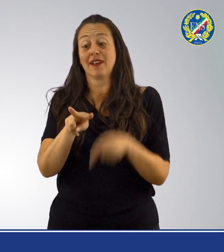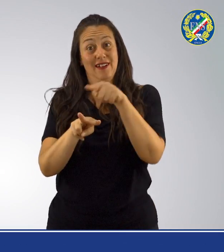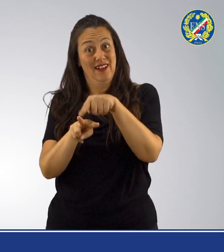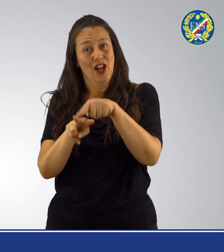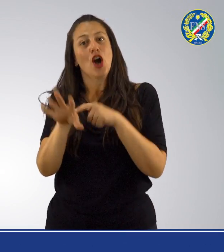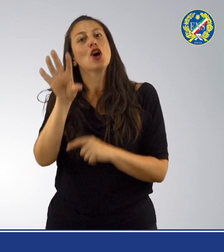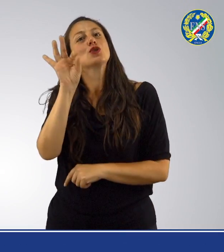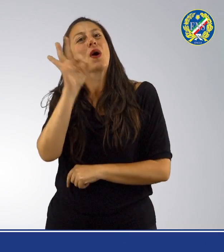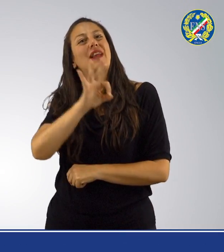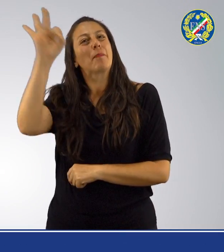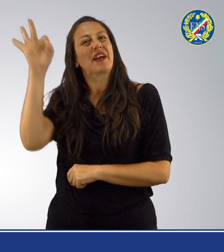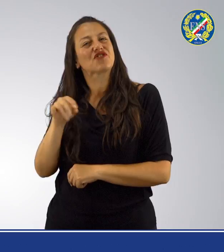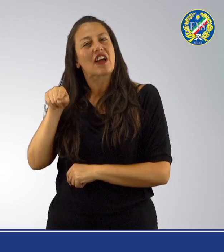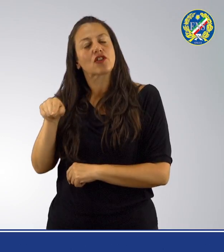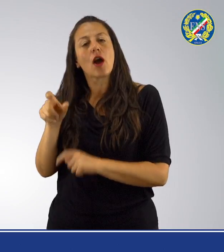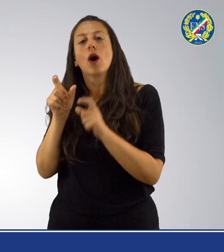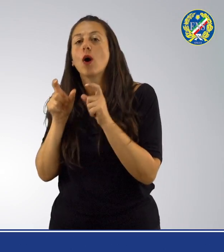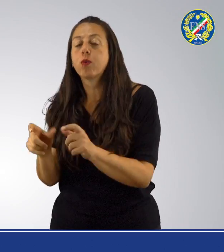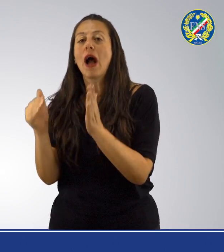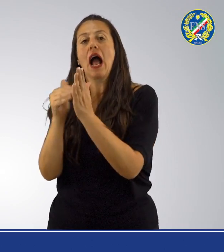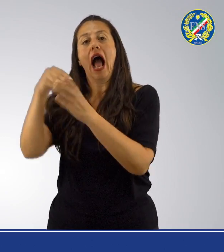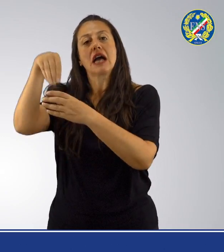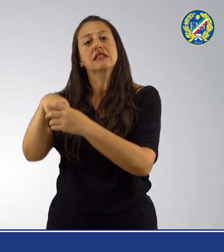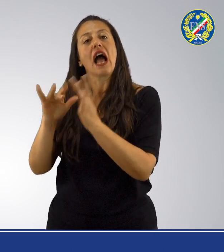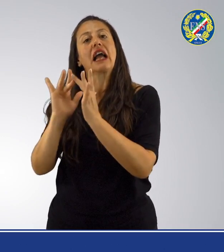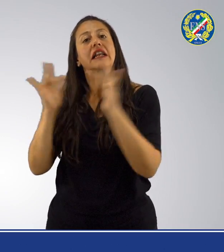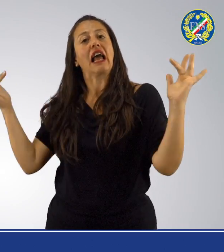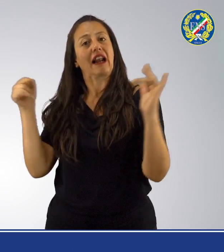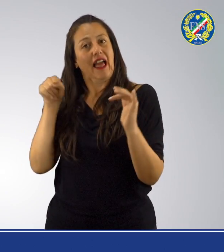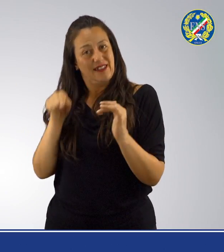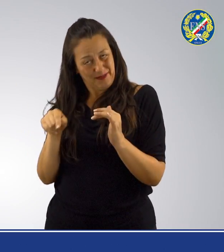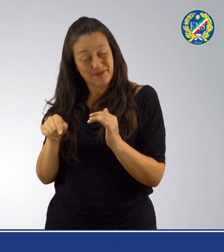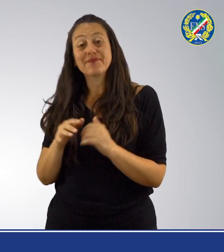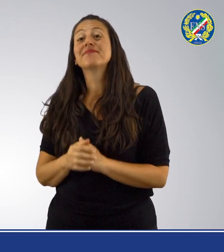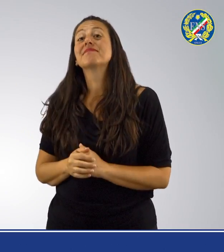La seconda opzione prevede lo sconto del 50% sull'abbonamento internet fisso per la casa.